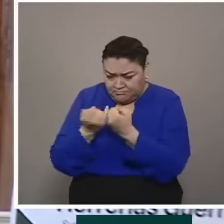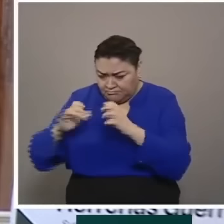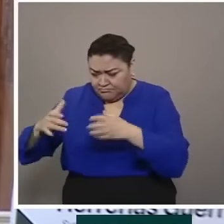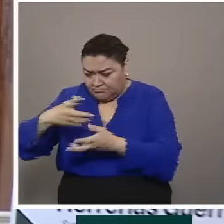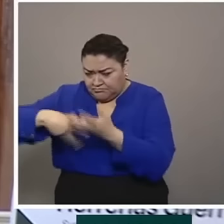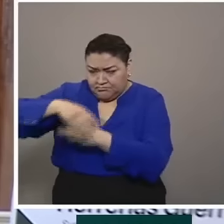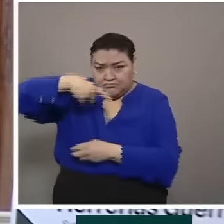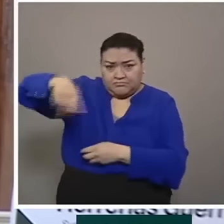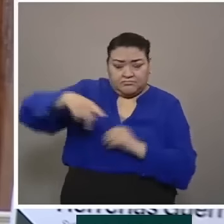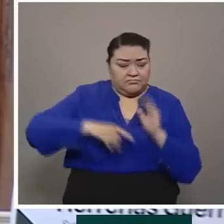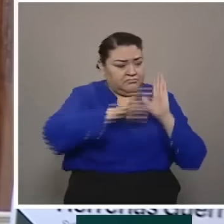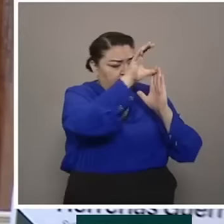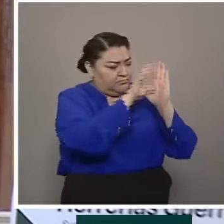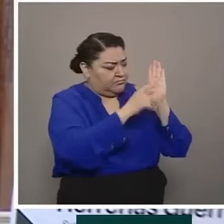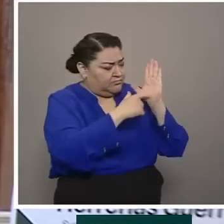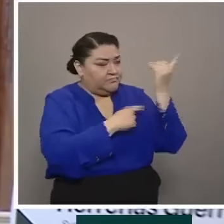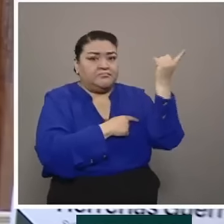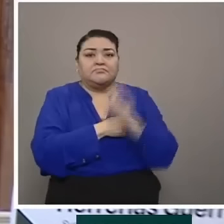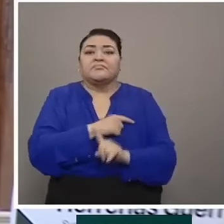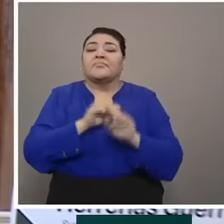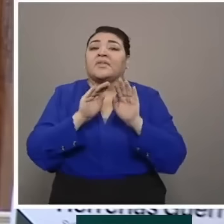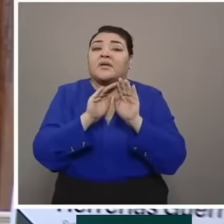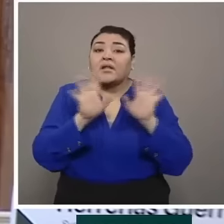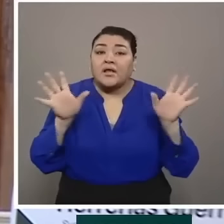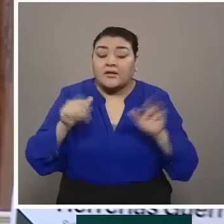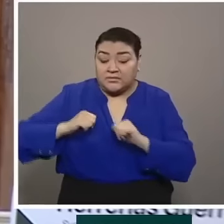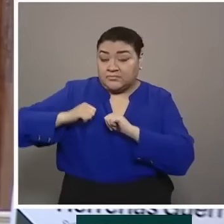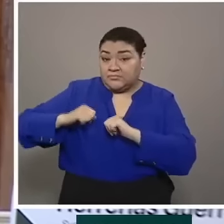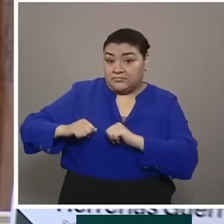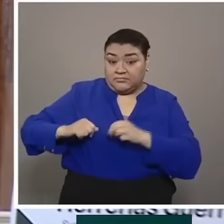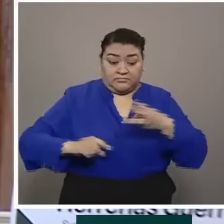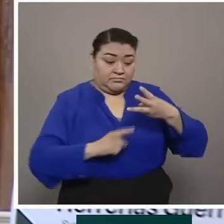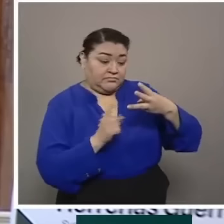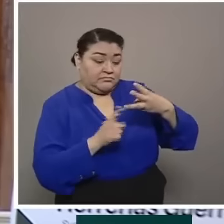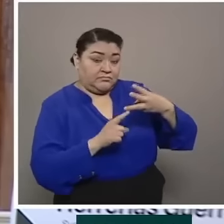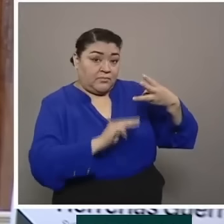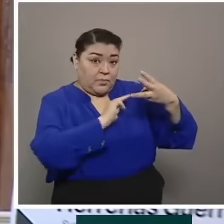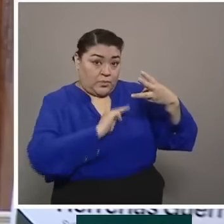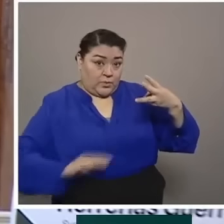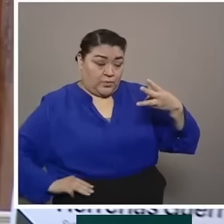muy claro para que las autoridades de los tres órdenes de gobierno lleven a cabo las adecuaciones